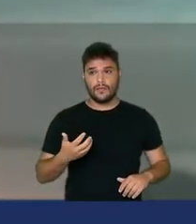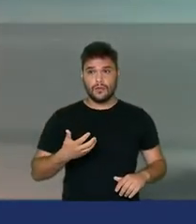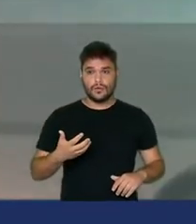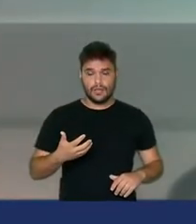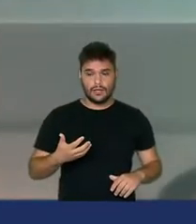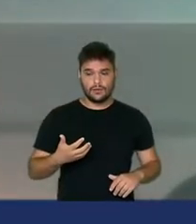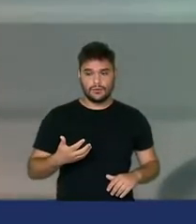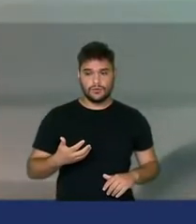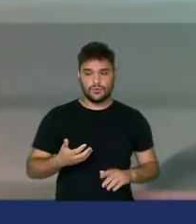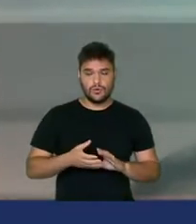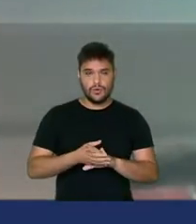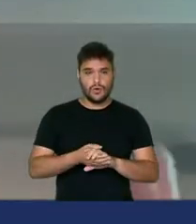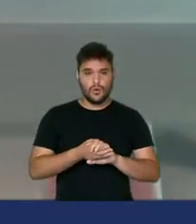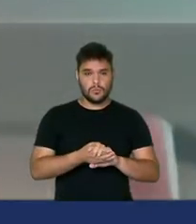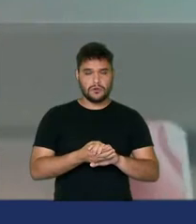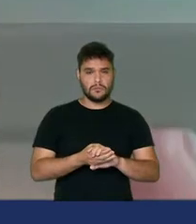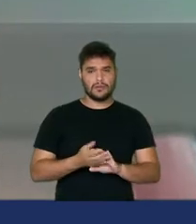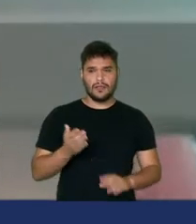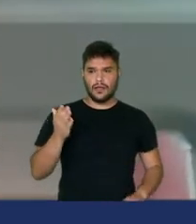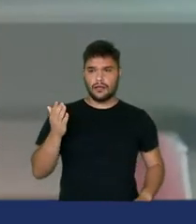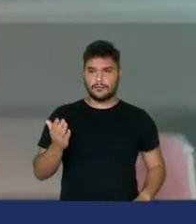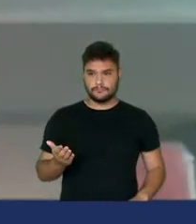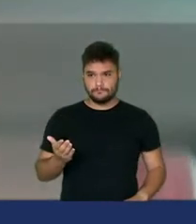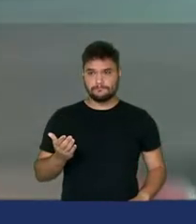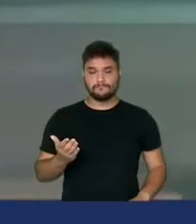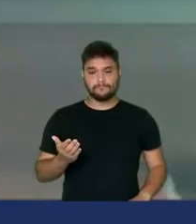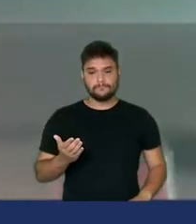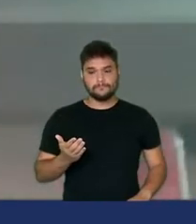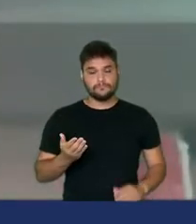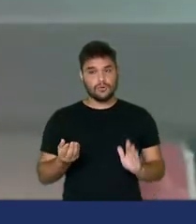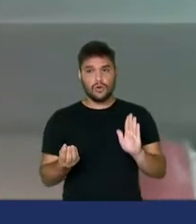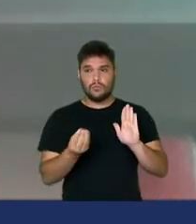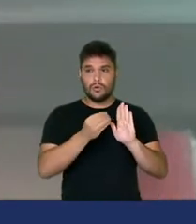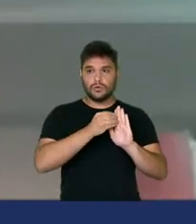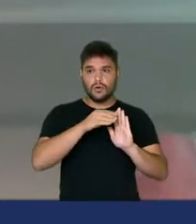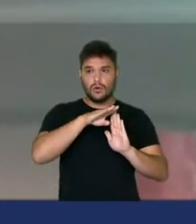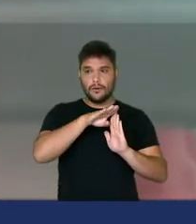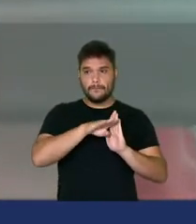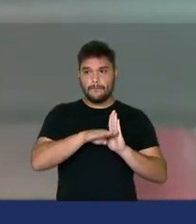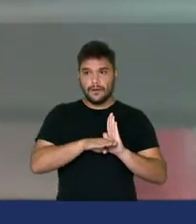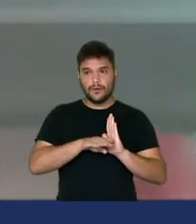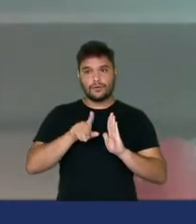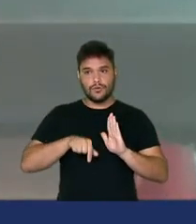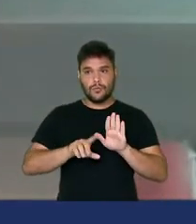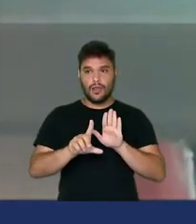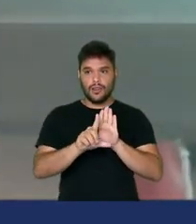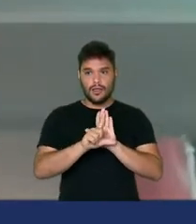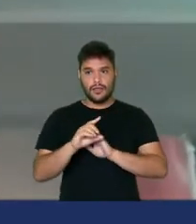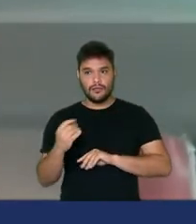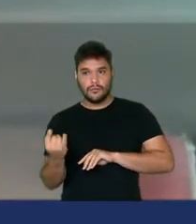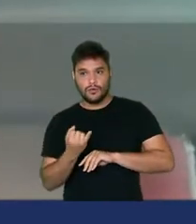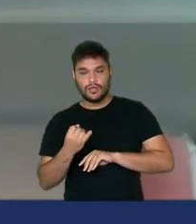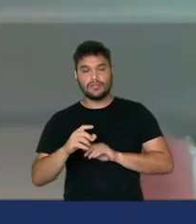SENHORES DEPUTADOS , QUERO, PRIMEIRO, PRESIDENTE, CUMPRIMENTAR VOSSA EXCELÊNCIA POR TER PAUTADO ESSA LEI TÃO IMPORTANTE, A LEI PAULO